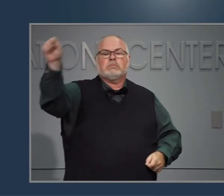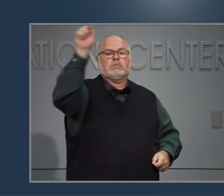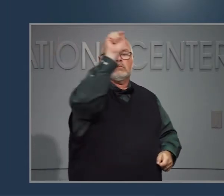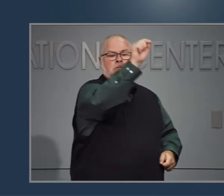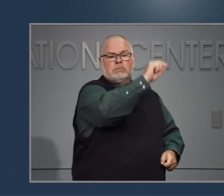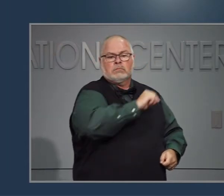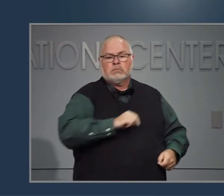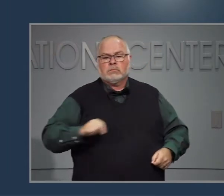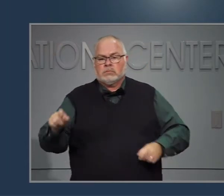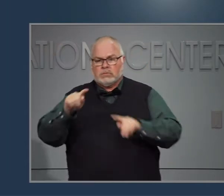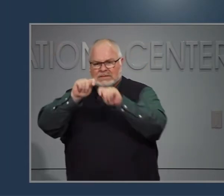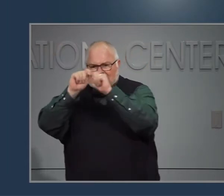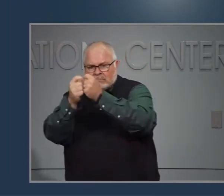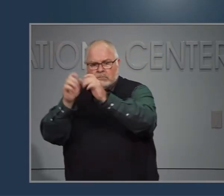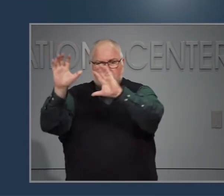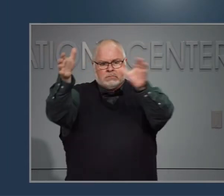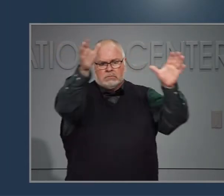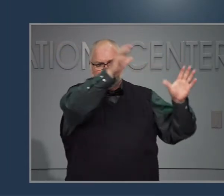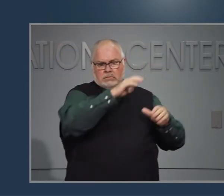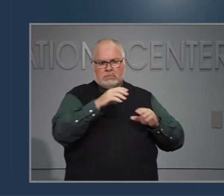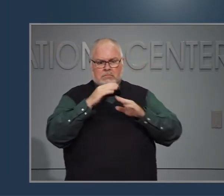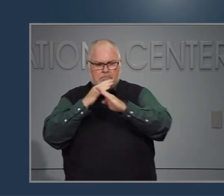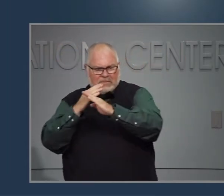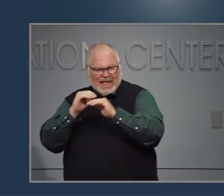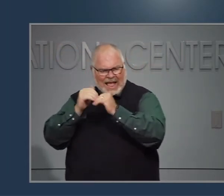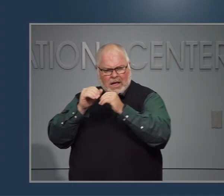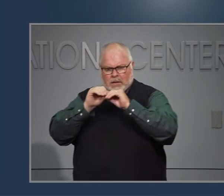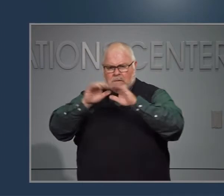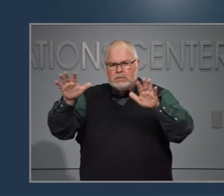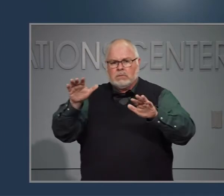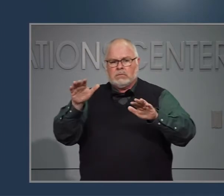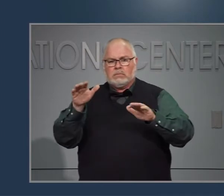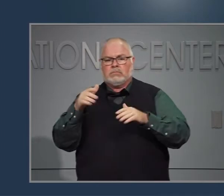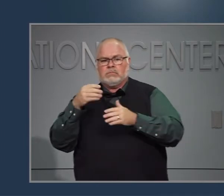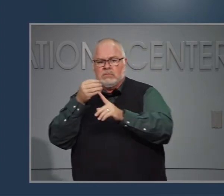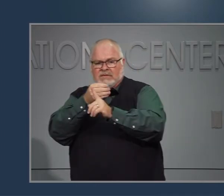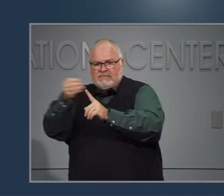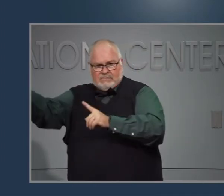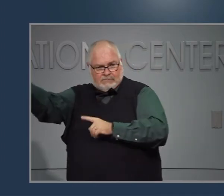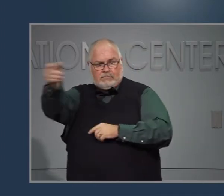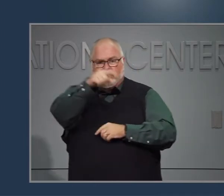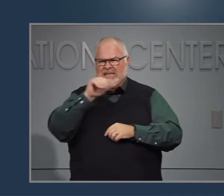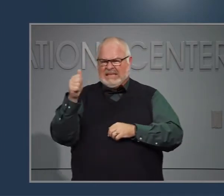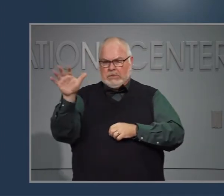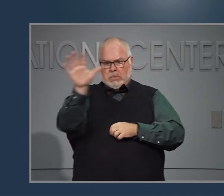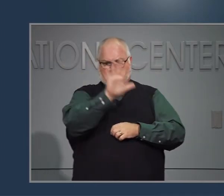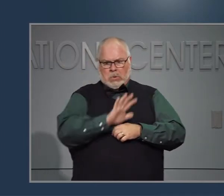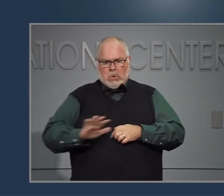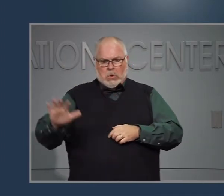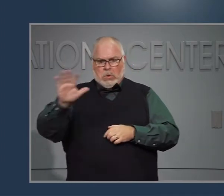para ayudar a los asilos y centros de atención a largo a plazo y poder también controlar